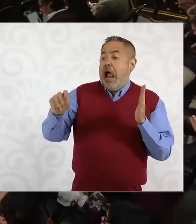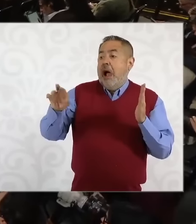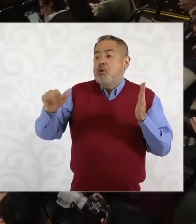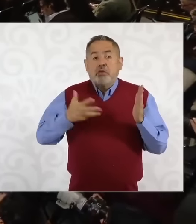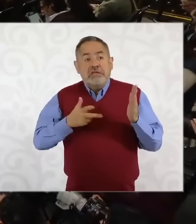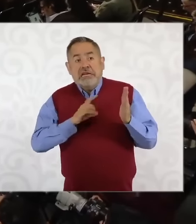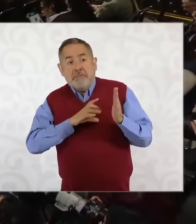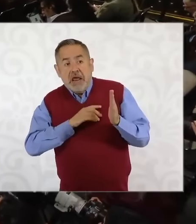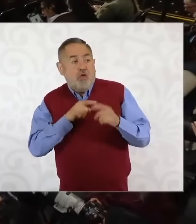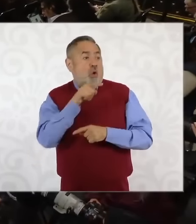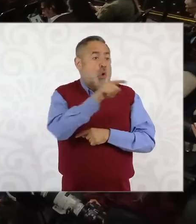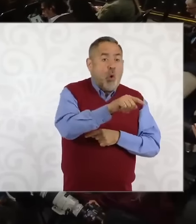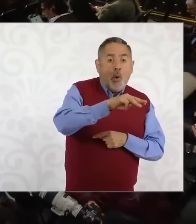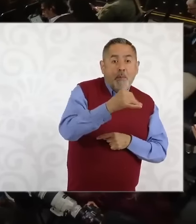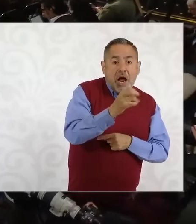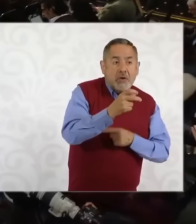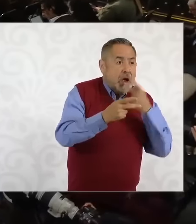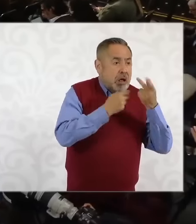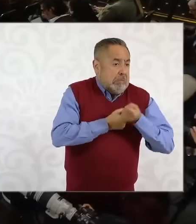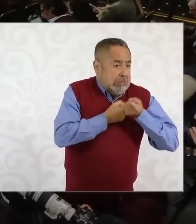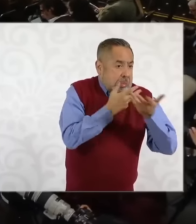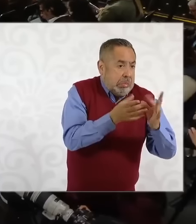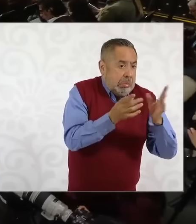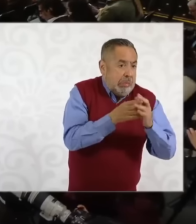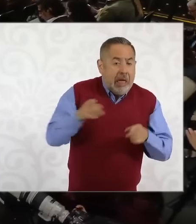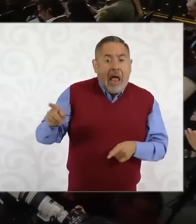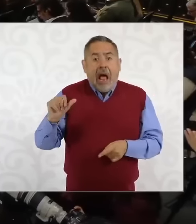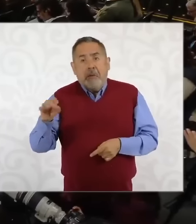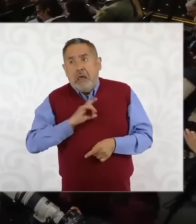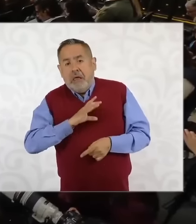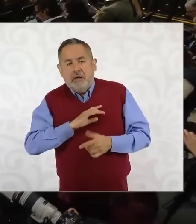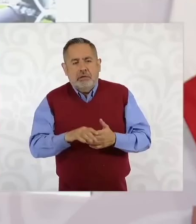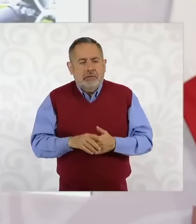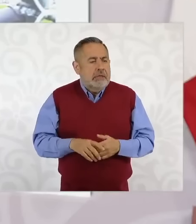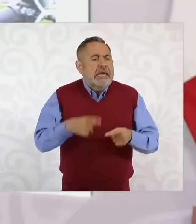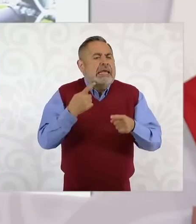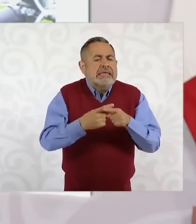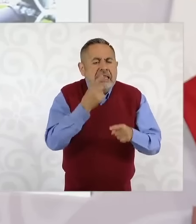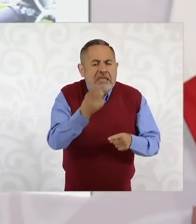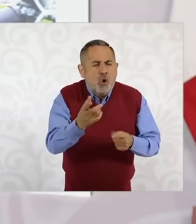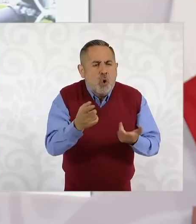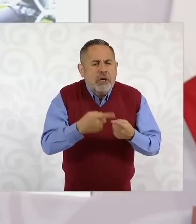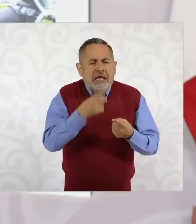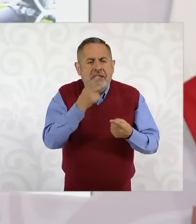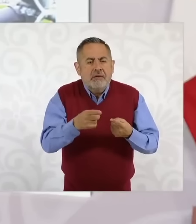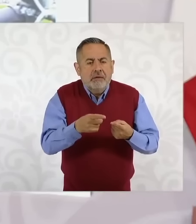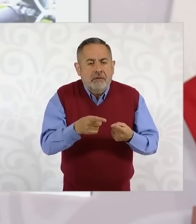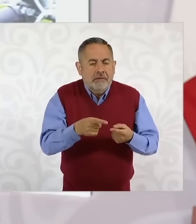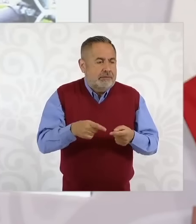en su libro. Sin embargo, que le ¿Cuál es su fuente? La que tú dices, un empresario del que